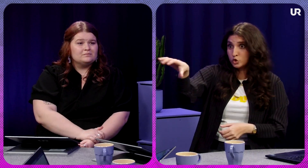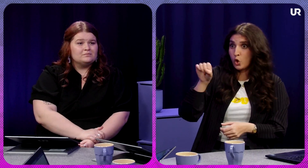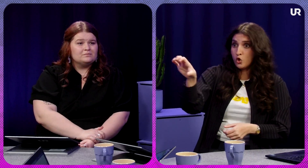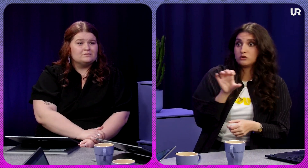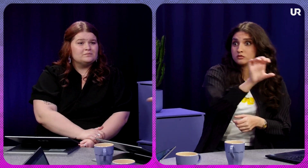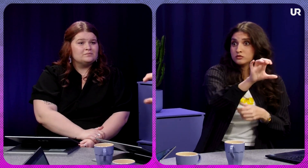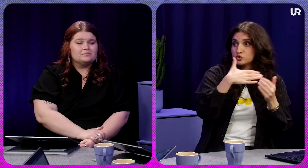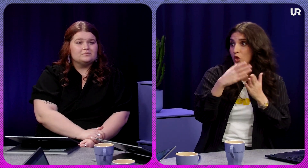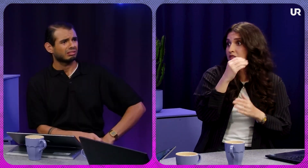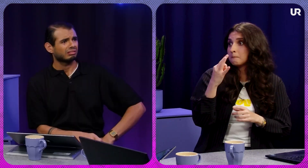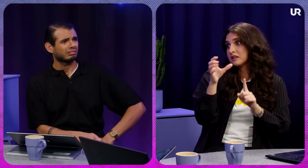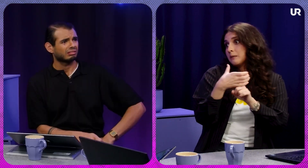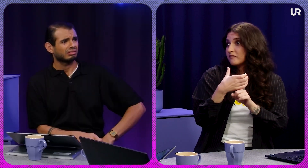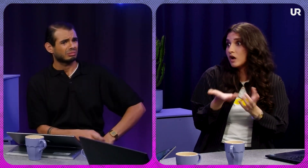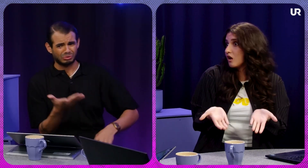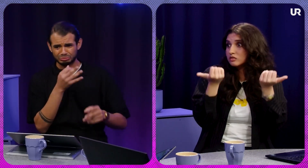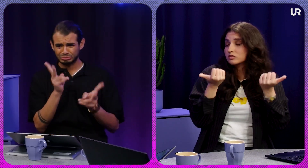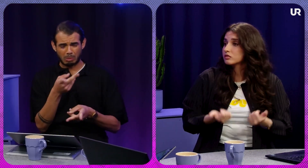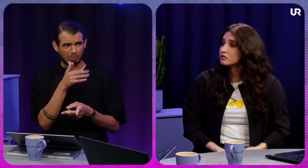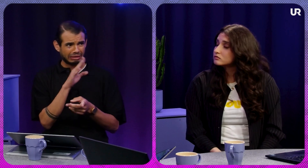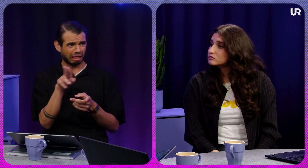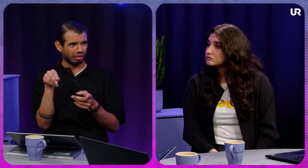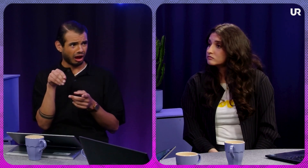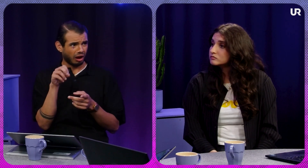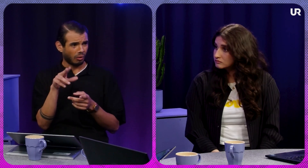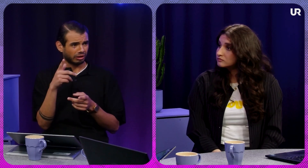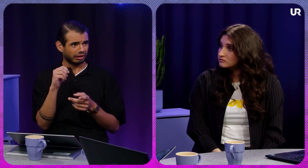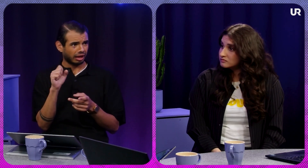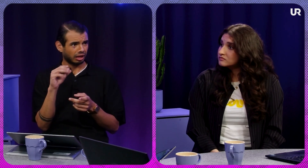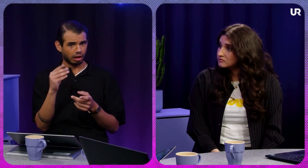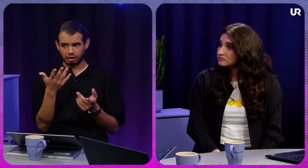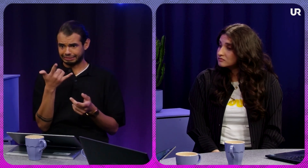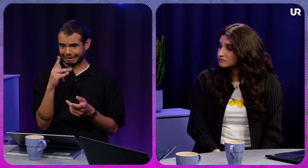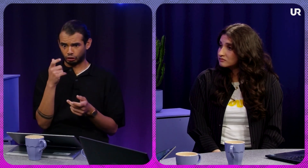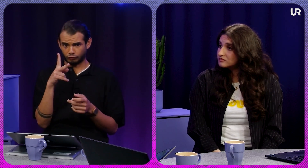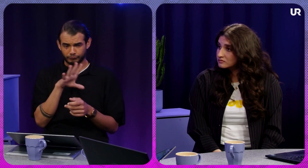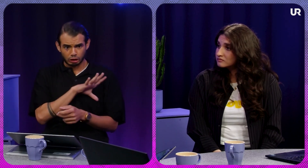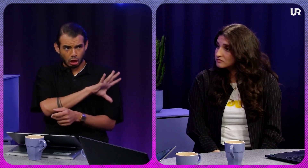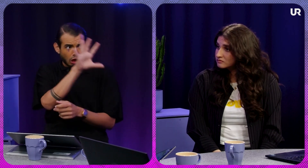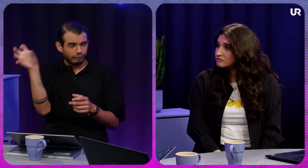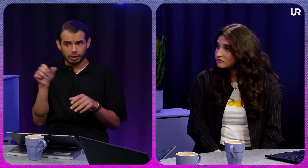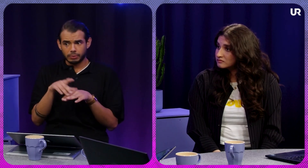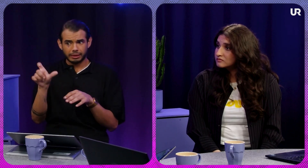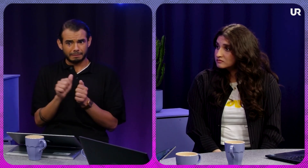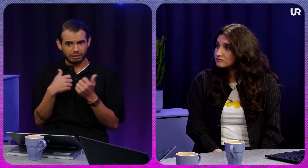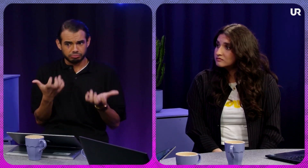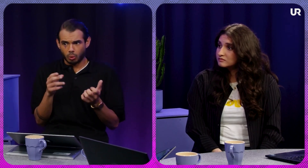och sen göra en deepfake. Amir: Precis som Jenna Ortega? Videos på henne är ju överallt! Men alltså...